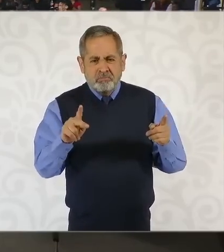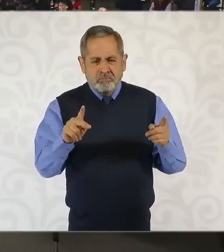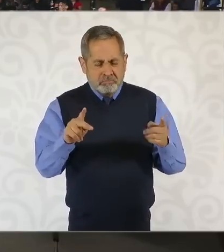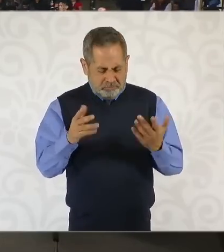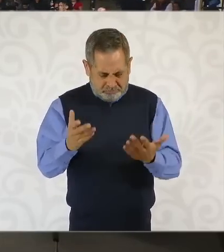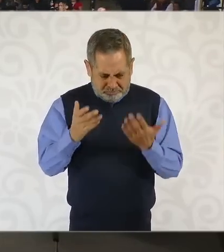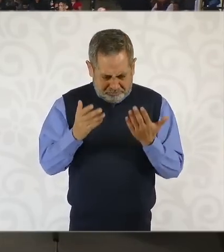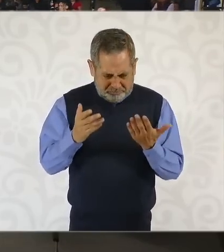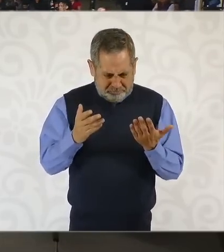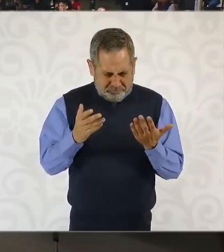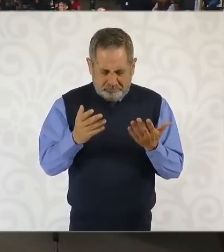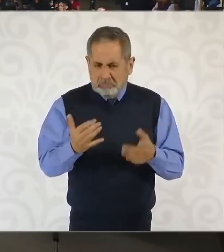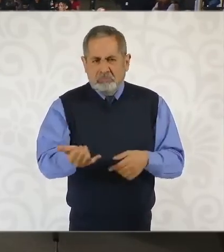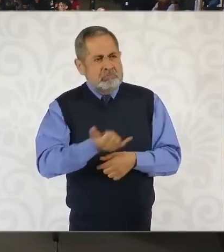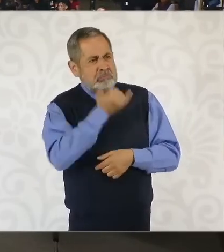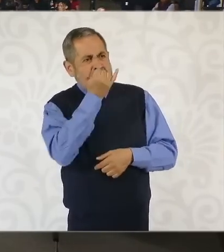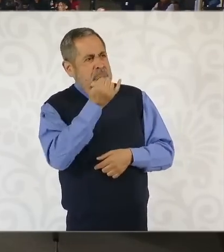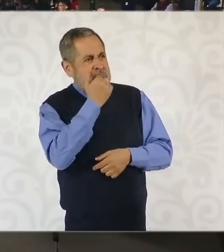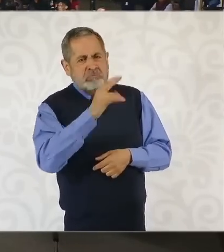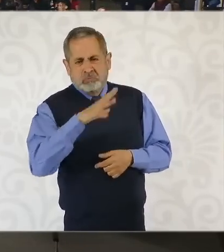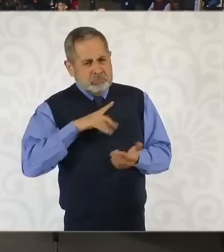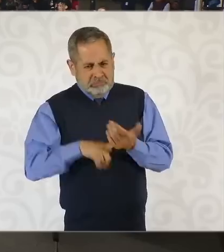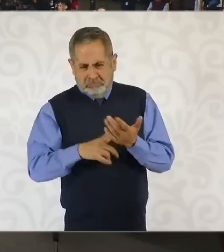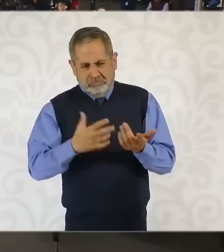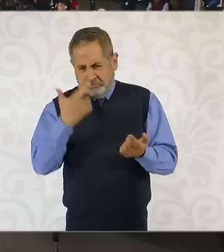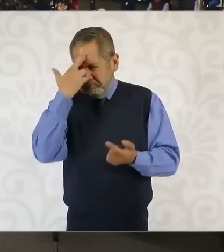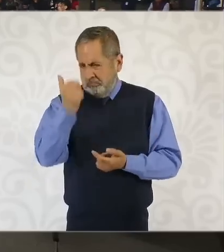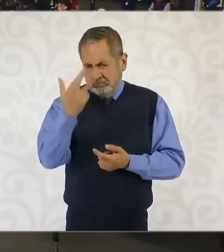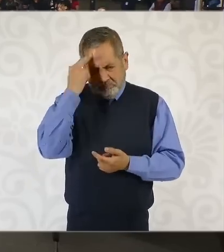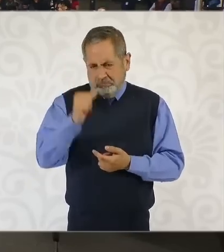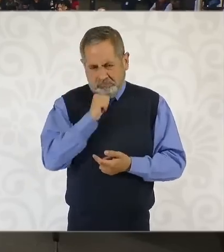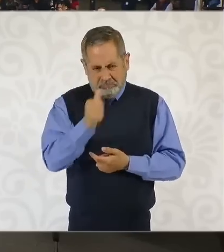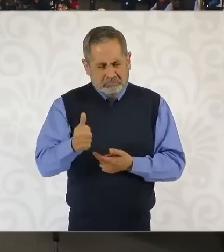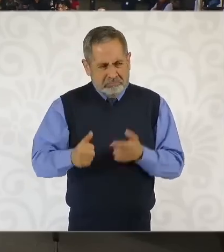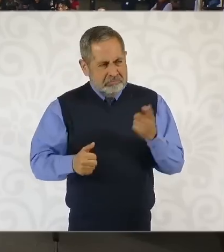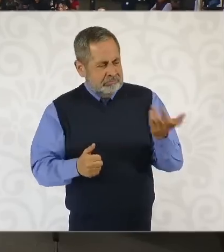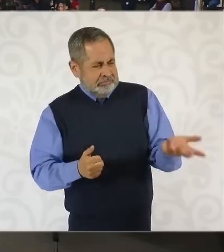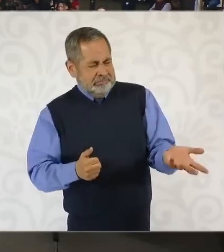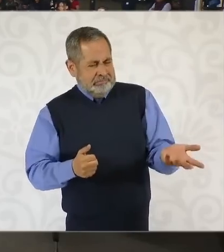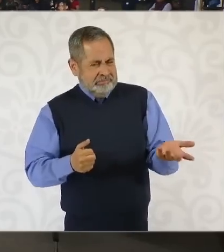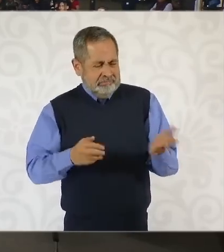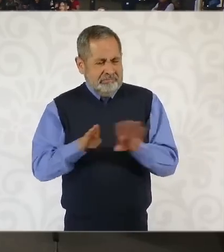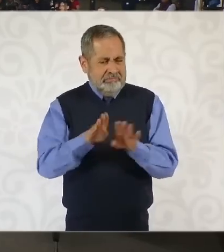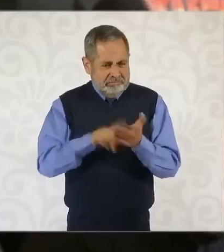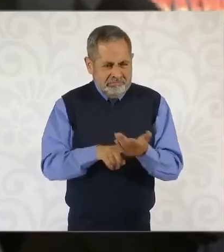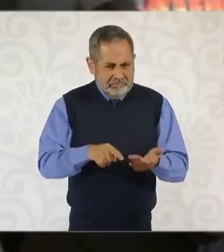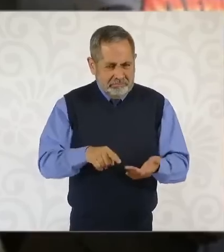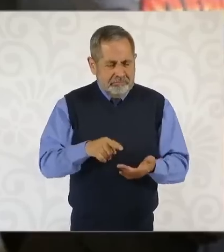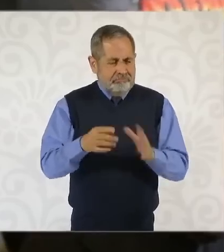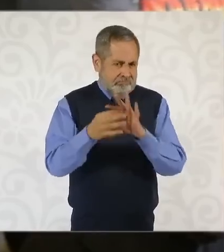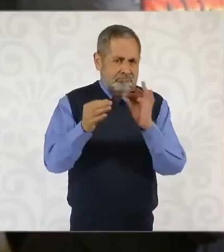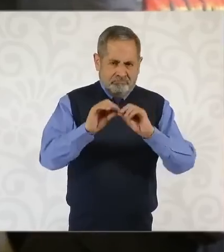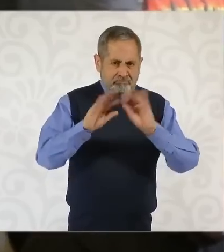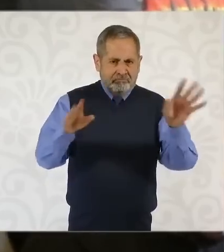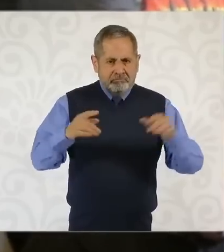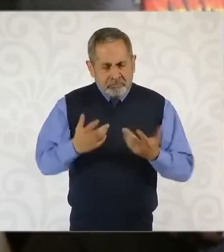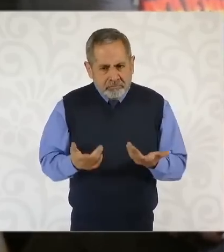este tipo de de situaciones Eh y además pues se ha visto una pues estrategia de seguridad